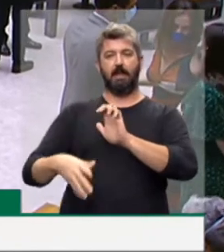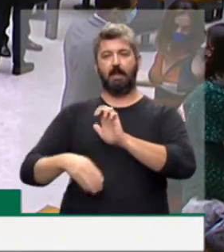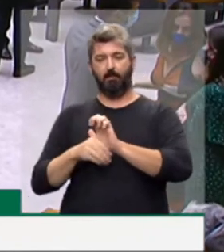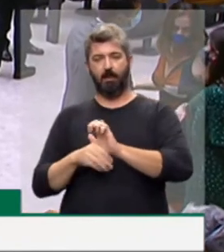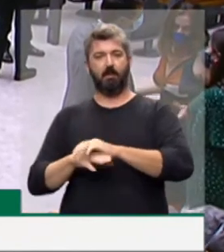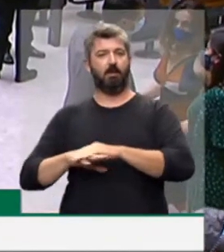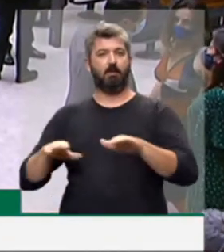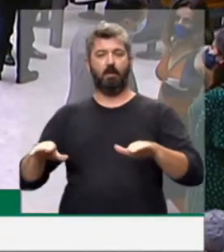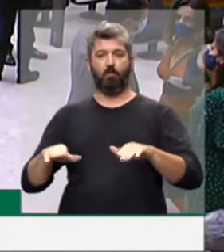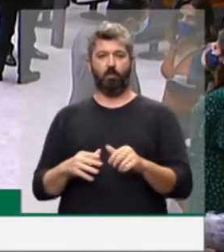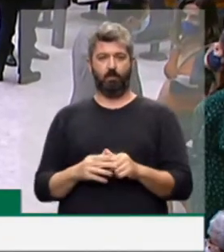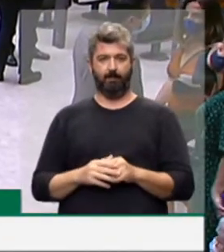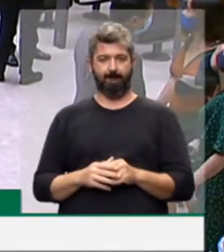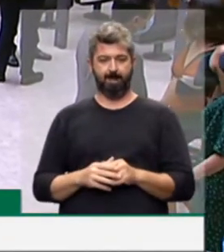NÃO QUER MUDAR ALGUM TEXTO,